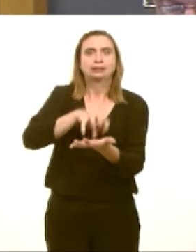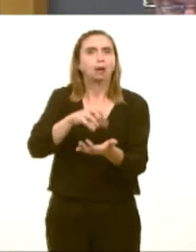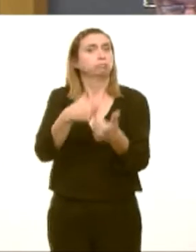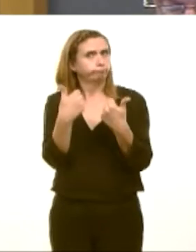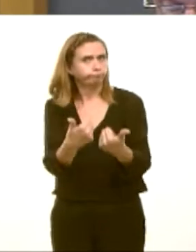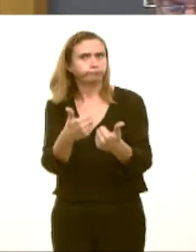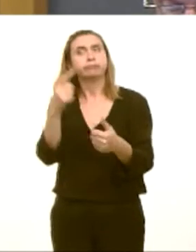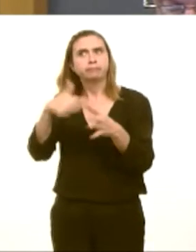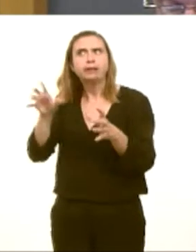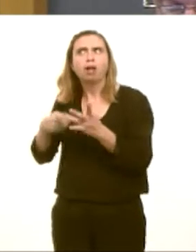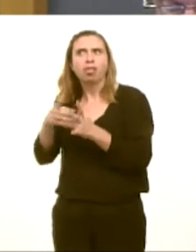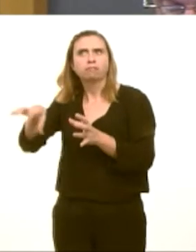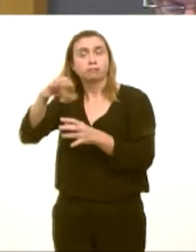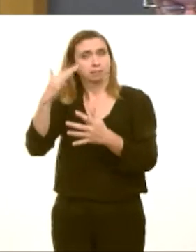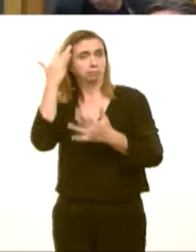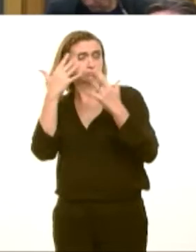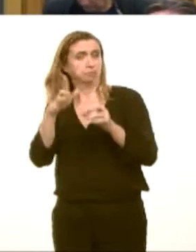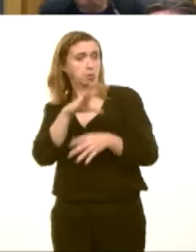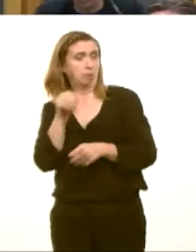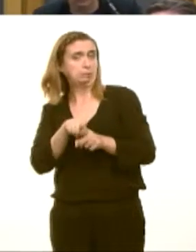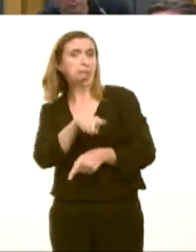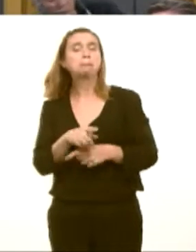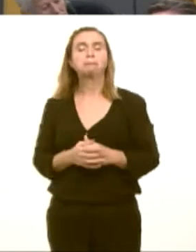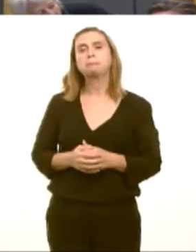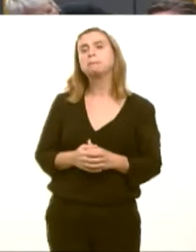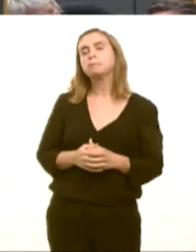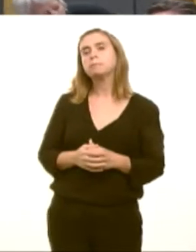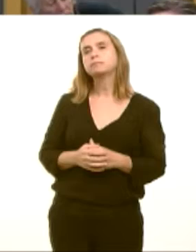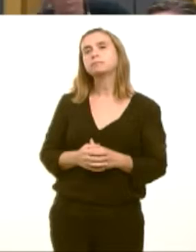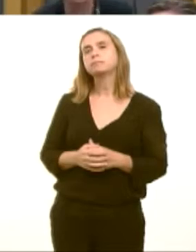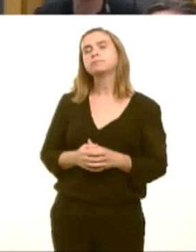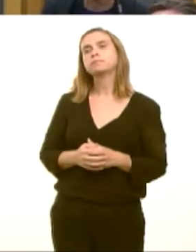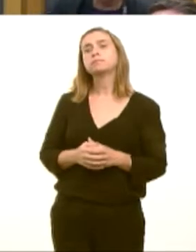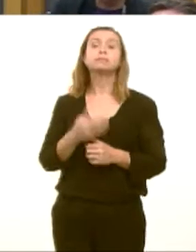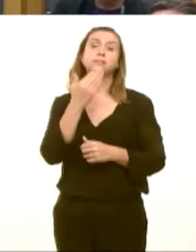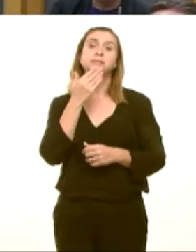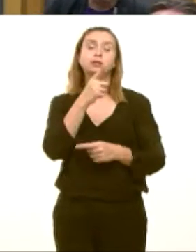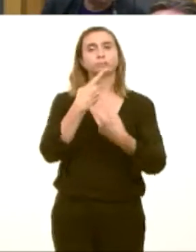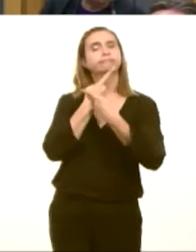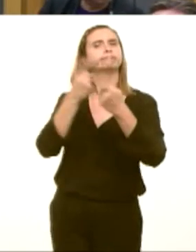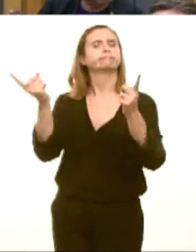A wnaiff y Prif Weinidog ddatganiad am ddatblygu economaidd yn ne-ddwyrain Cymru?